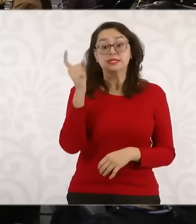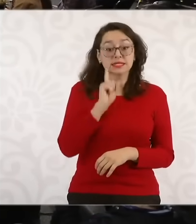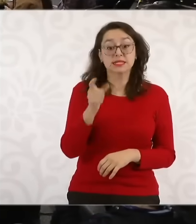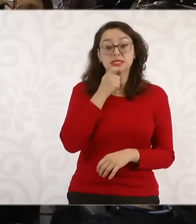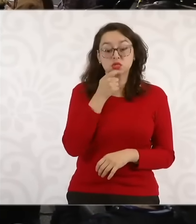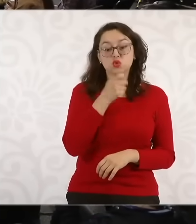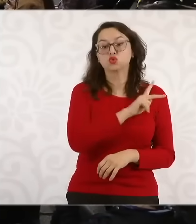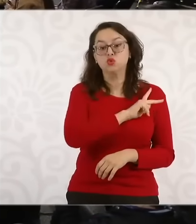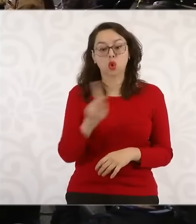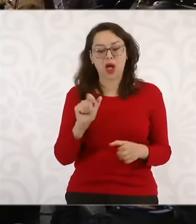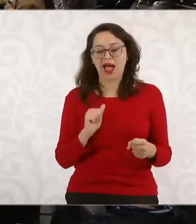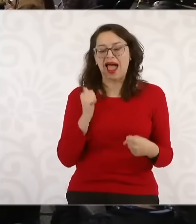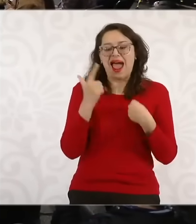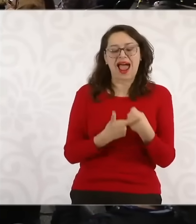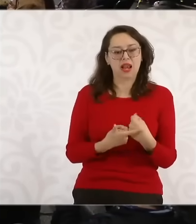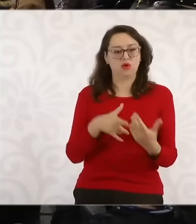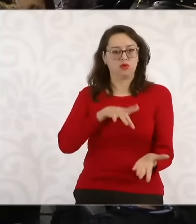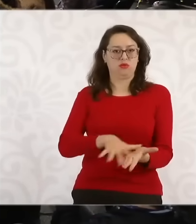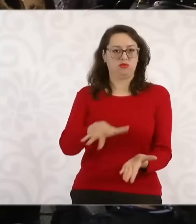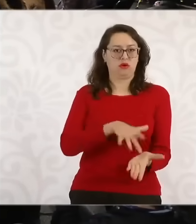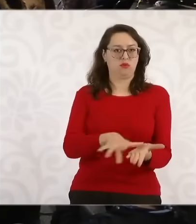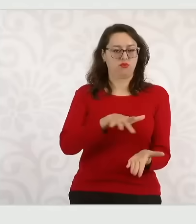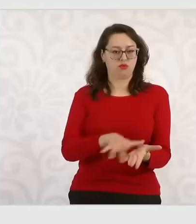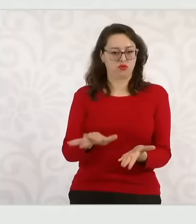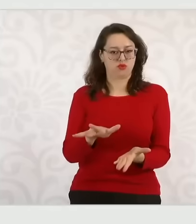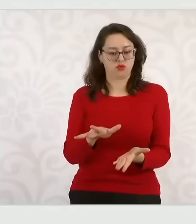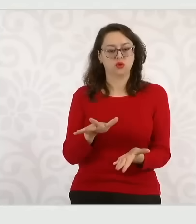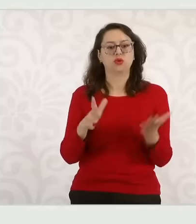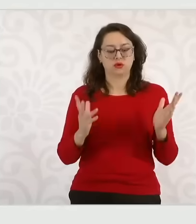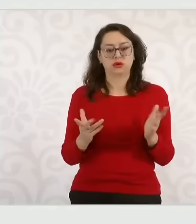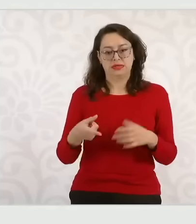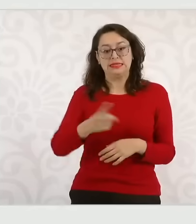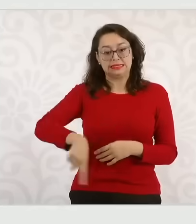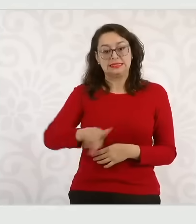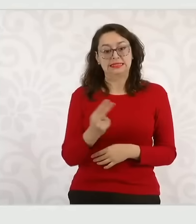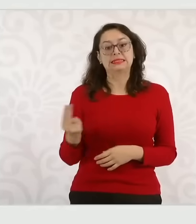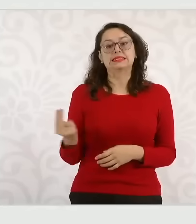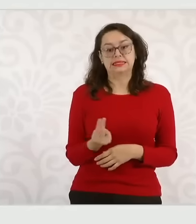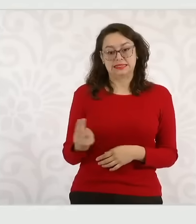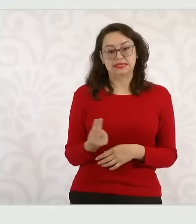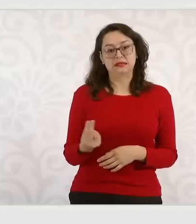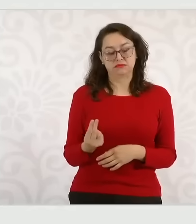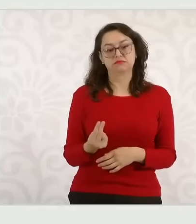tengan por lo menos un apoyo eh sobre todo quien más lo necesita para poder seguir estudiando,